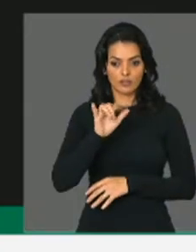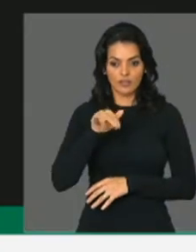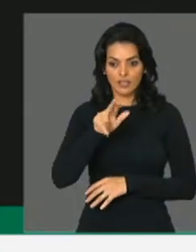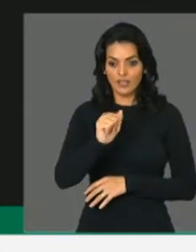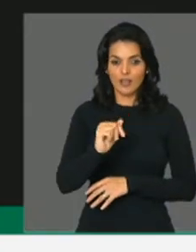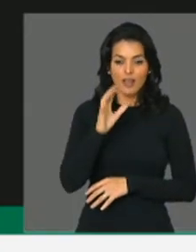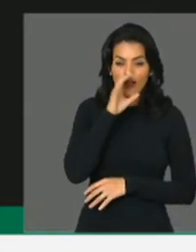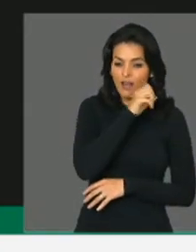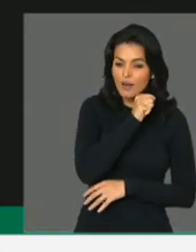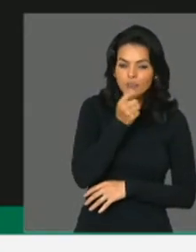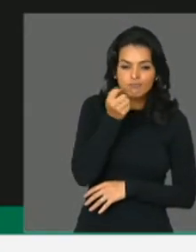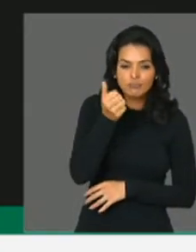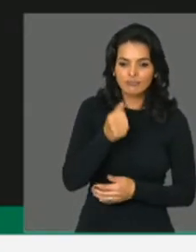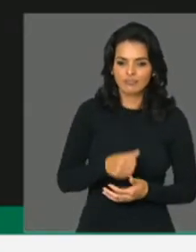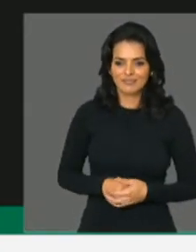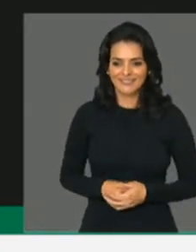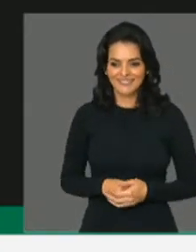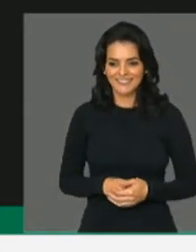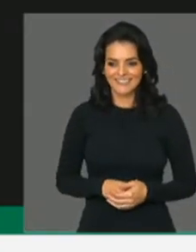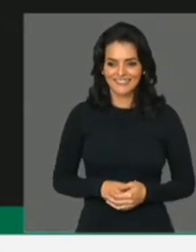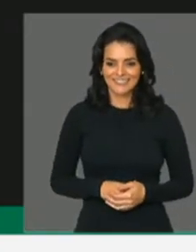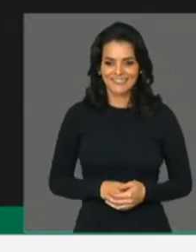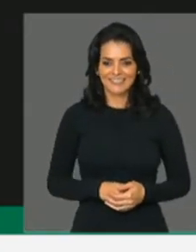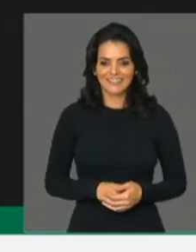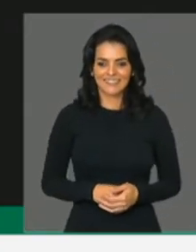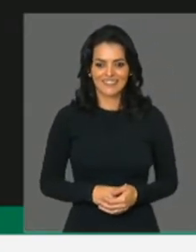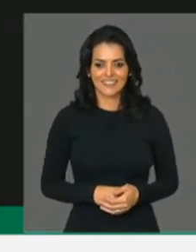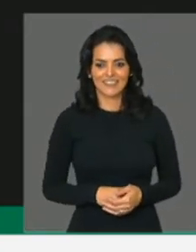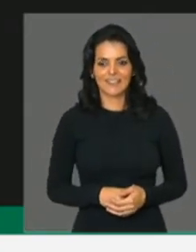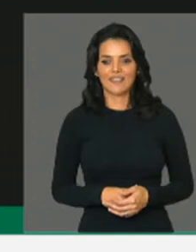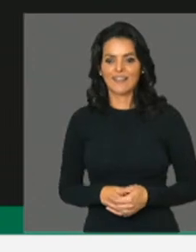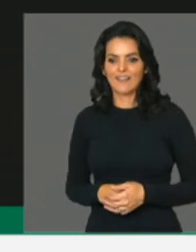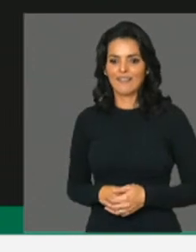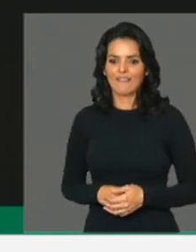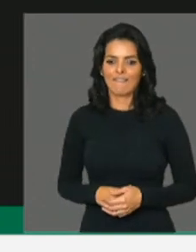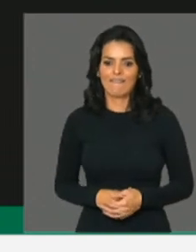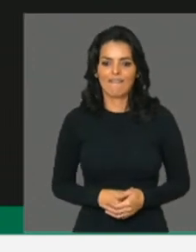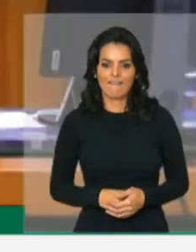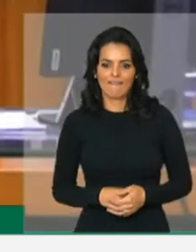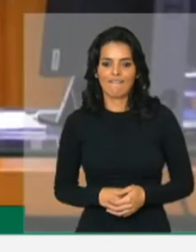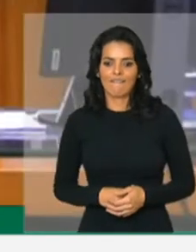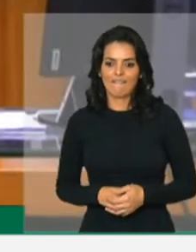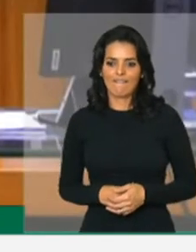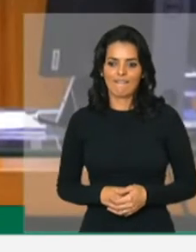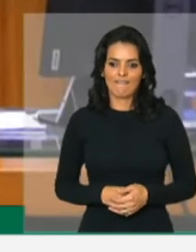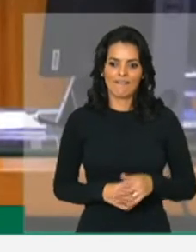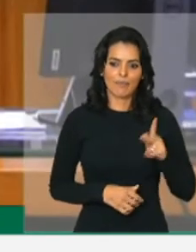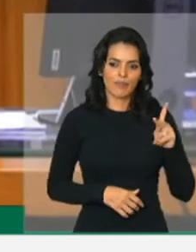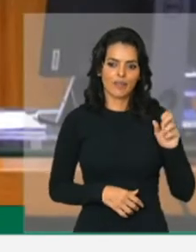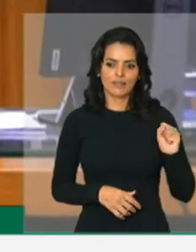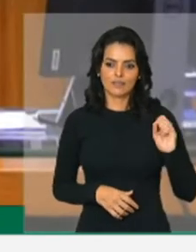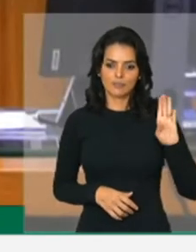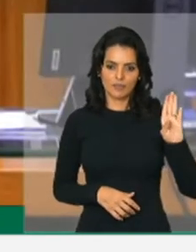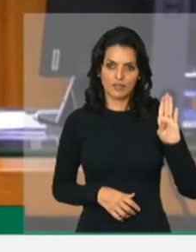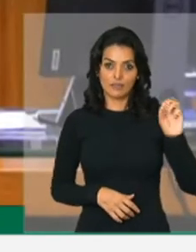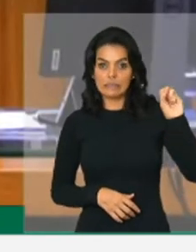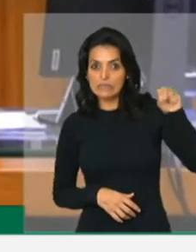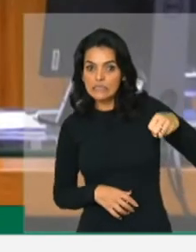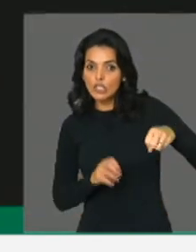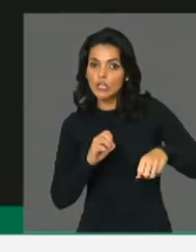[DEPUTADA]: PRESIDENTE, NÓS QUERÍAMOS REGISTRAR NESSA DATA HOJE NO DIA 12 DE MAIO É DIA DAS NOSSAS TRABALHADORAS